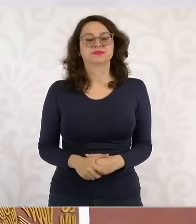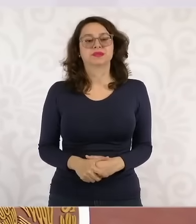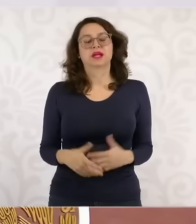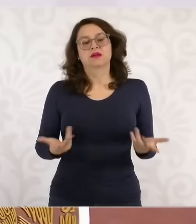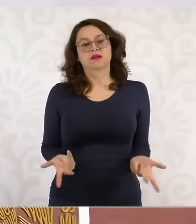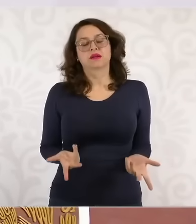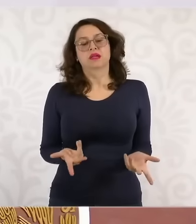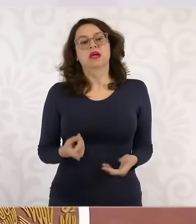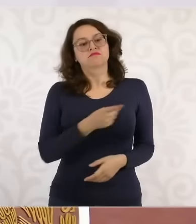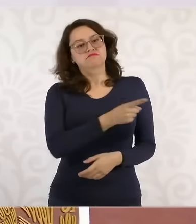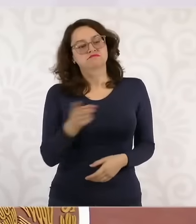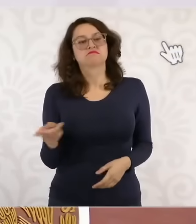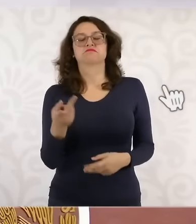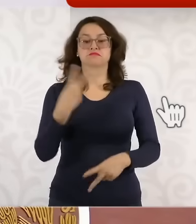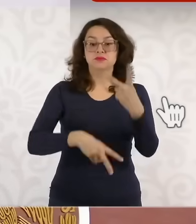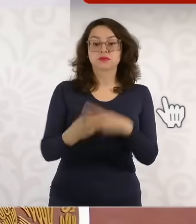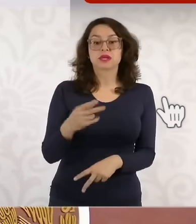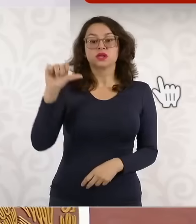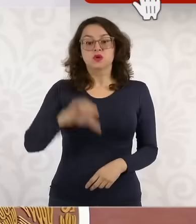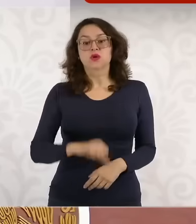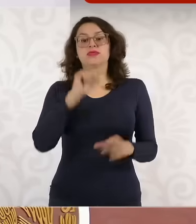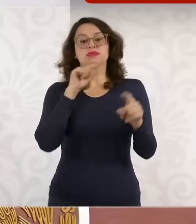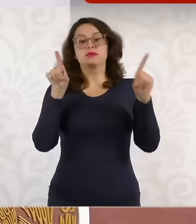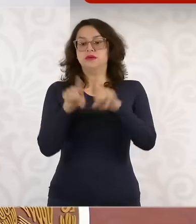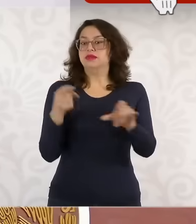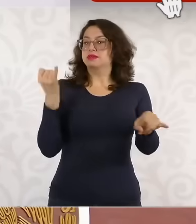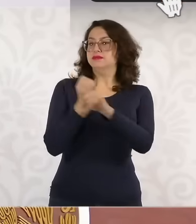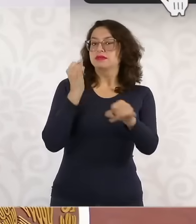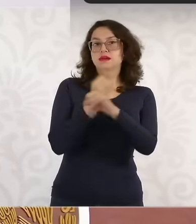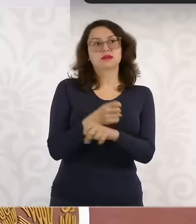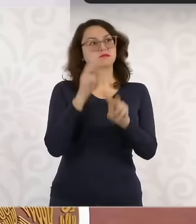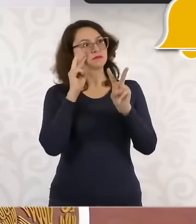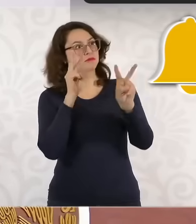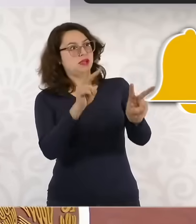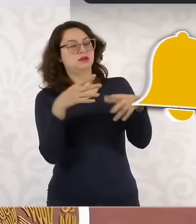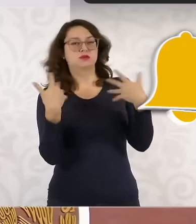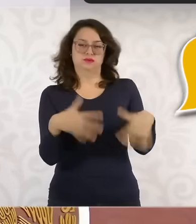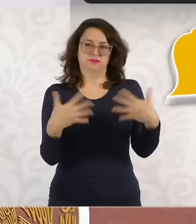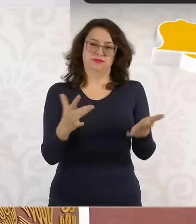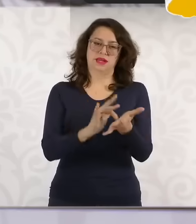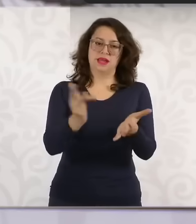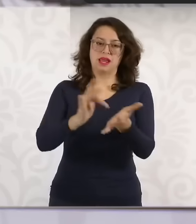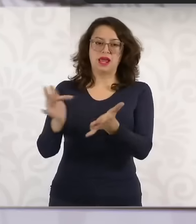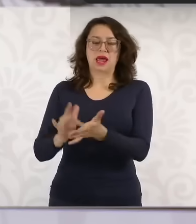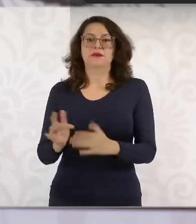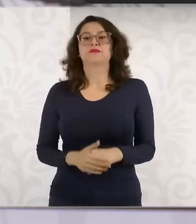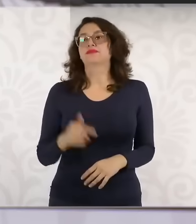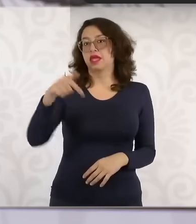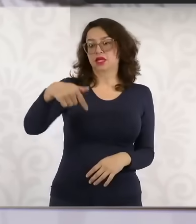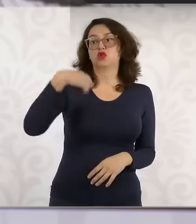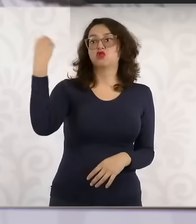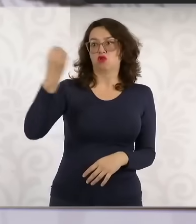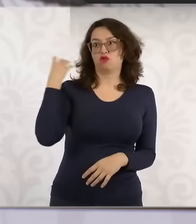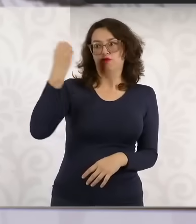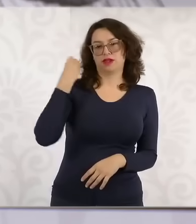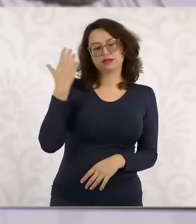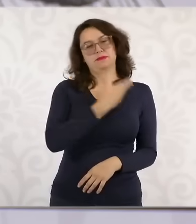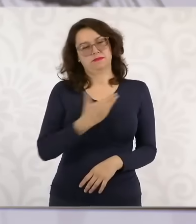sociales en este espacio que es de la presidenta de México, Claudia Shaiman Pardo. Y estamos en